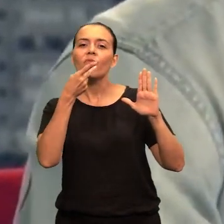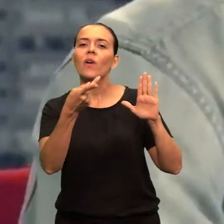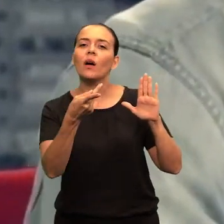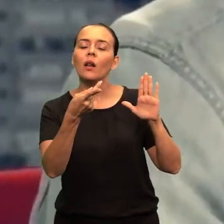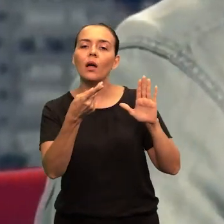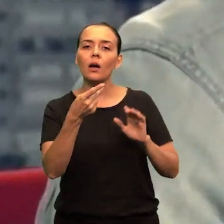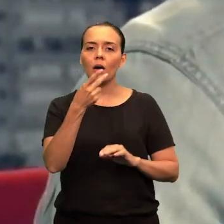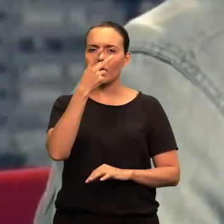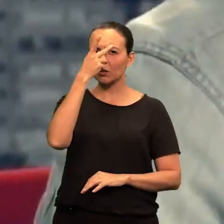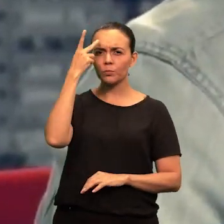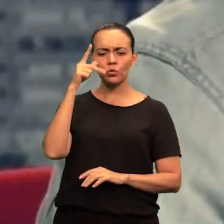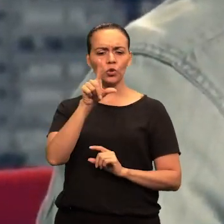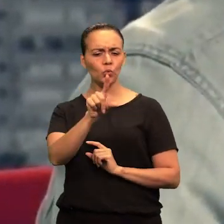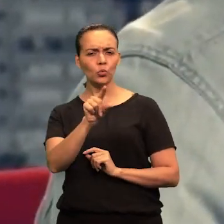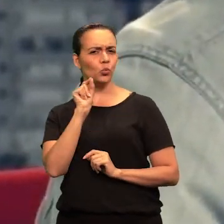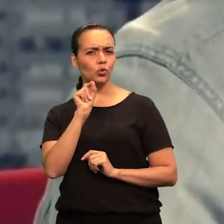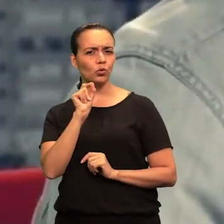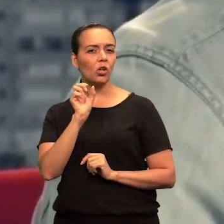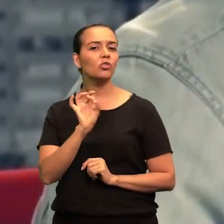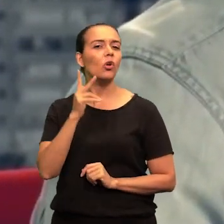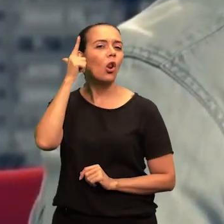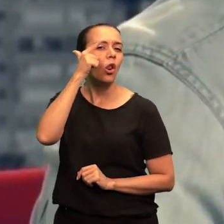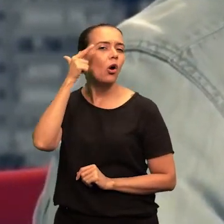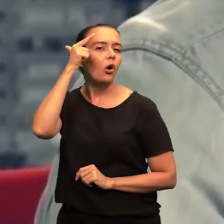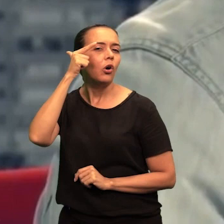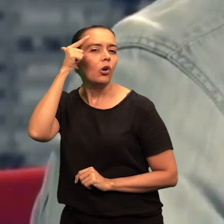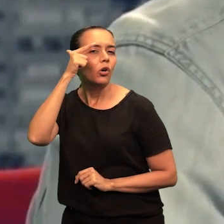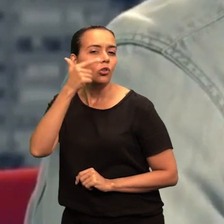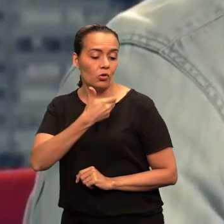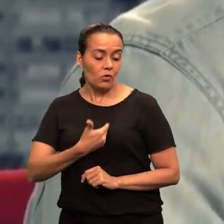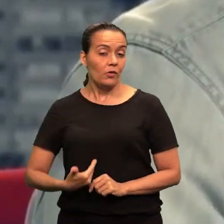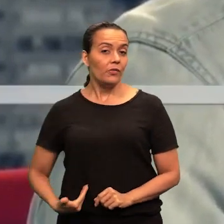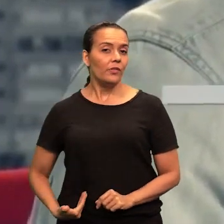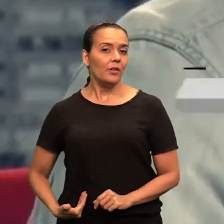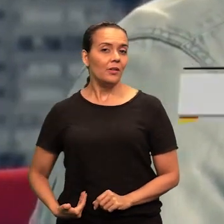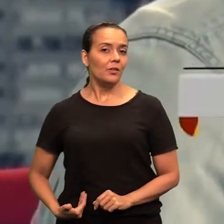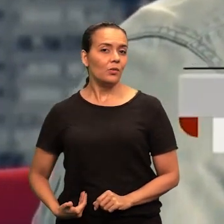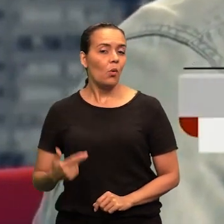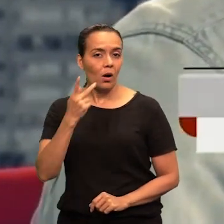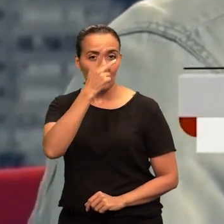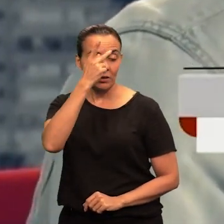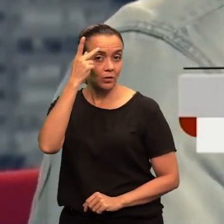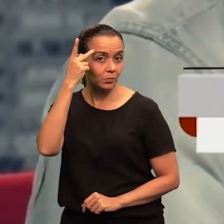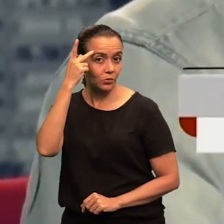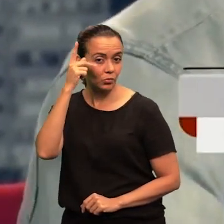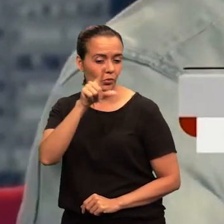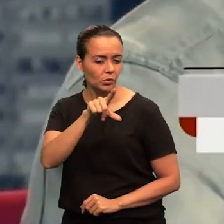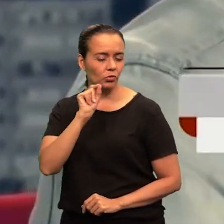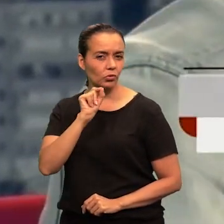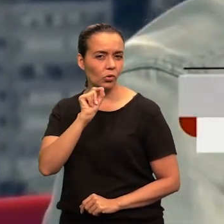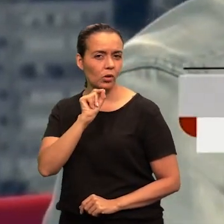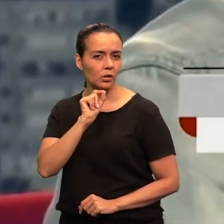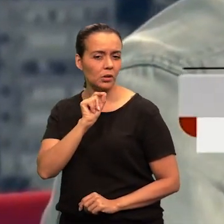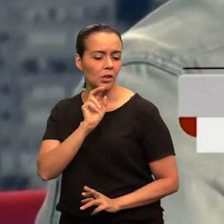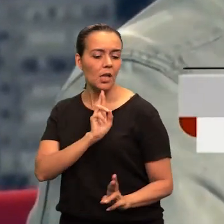as pessoas não escolhem apenas por um critério lógico, as pessoas escolhem a partir das relações de força